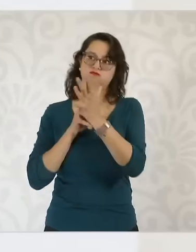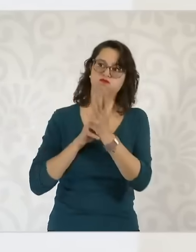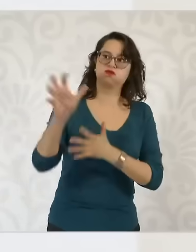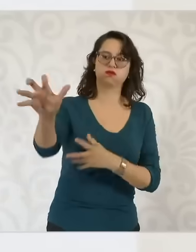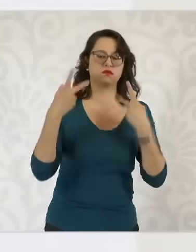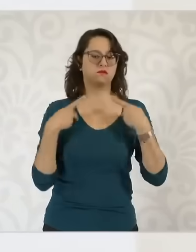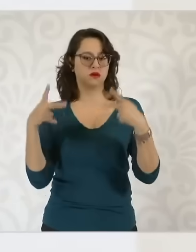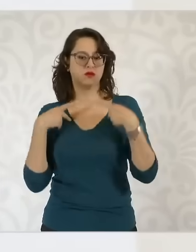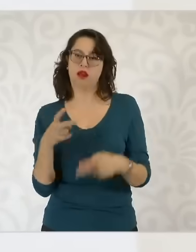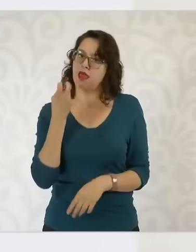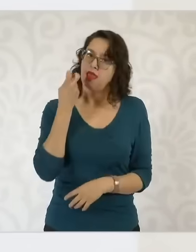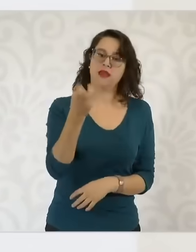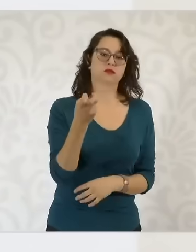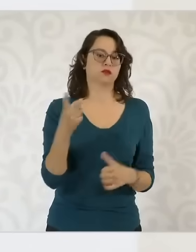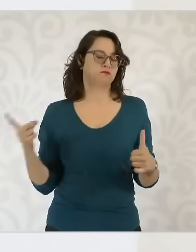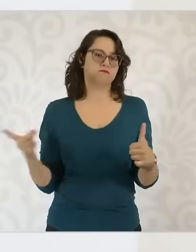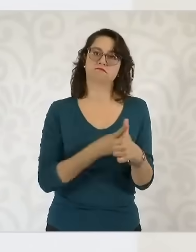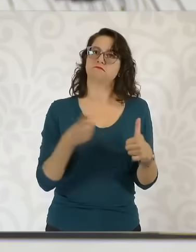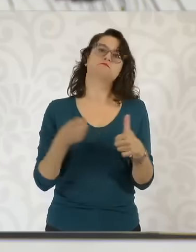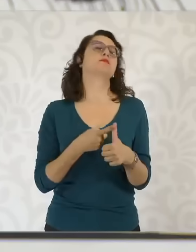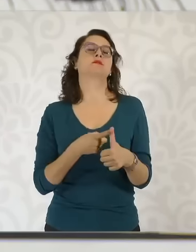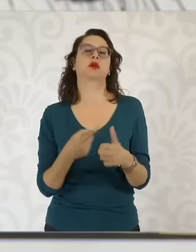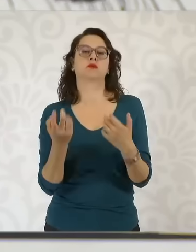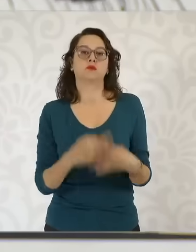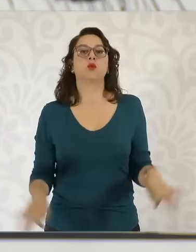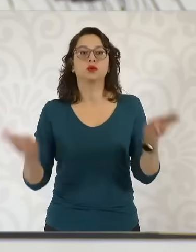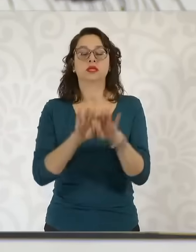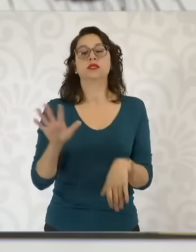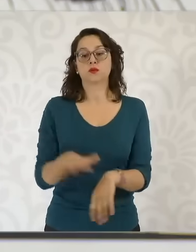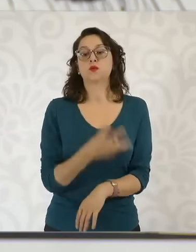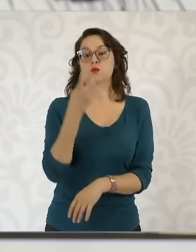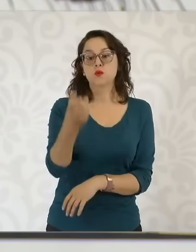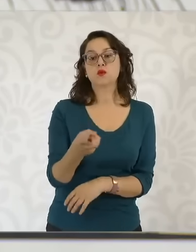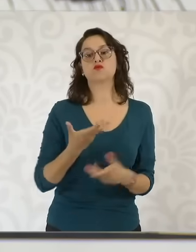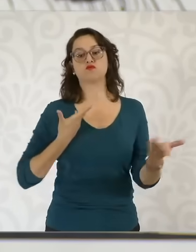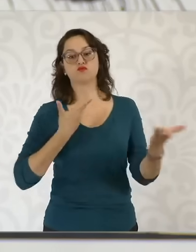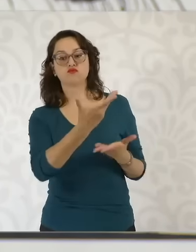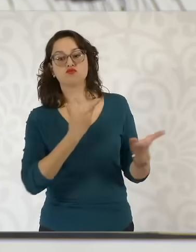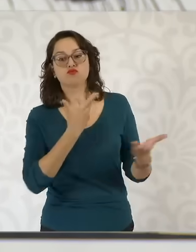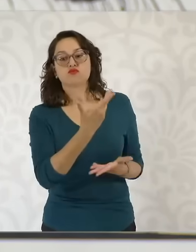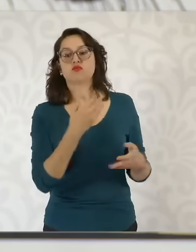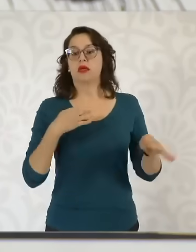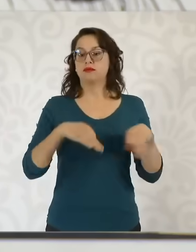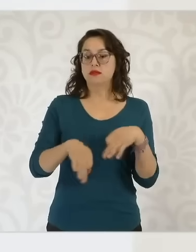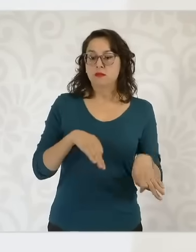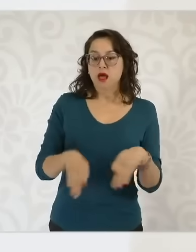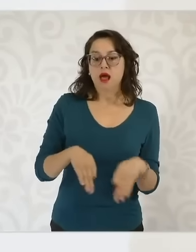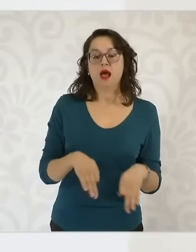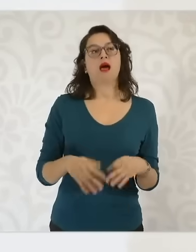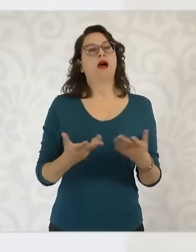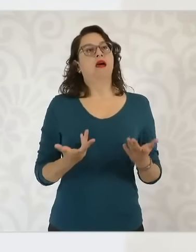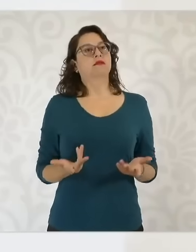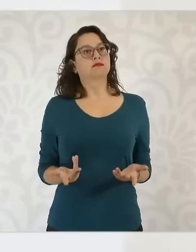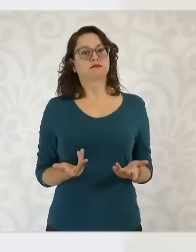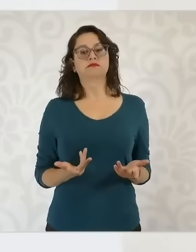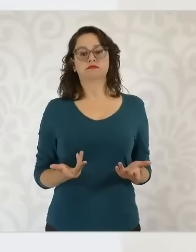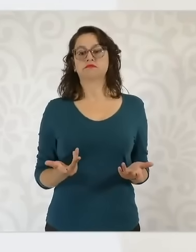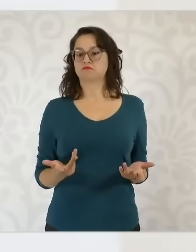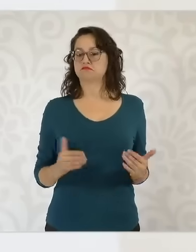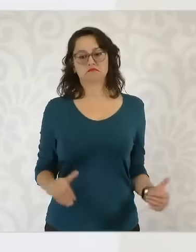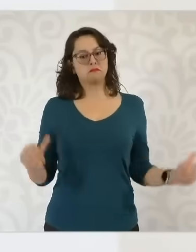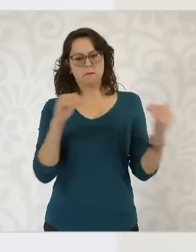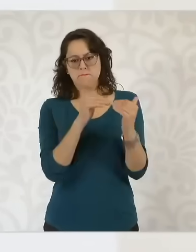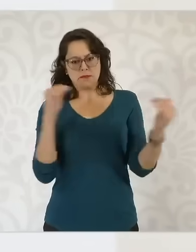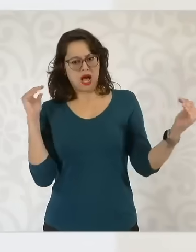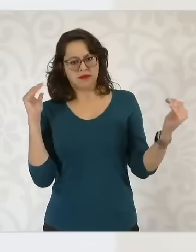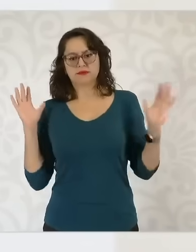mantenido por encima de todo. Pues por eso es negociar, trabajar e como iguales y eso es lo que